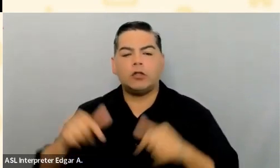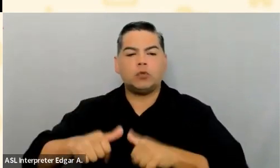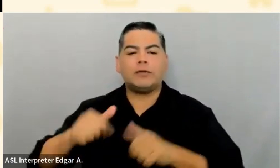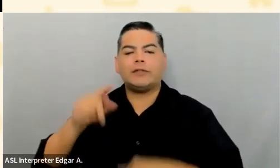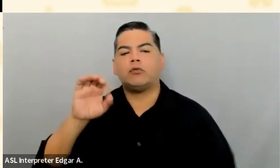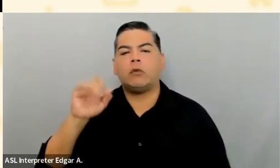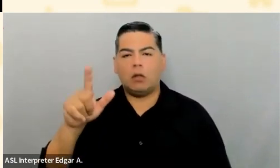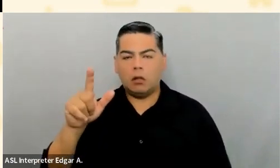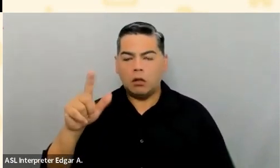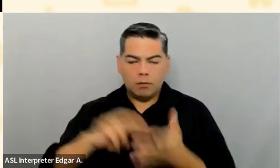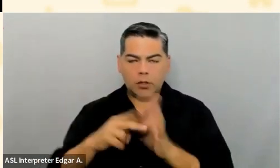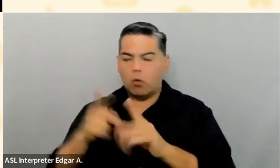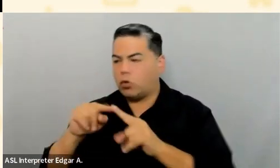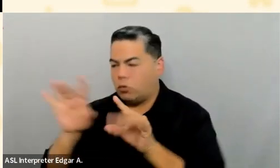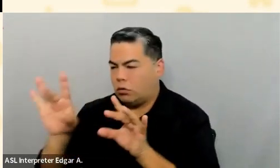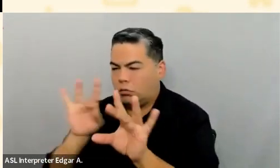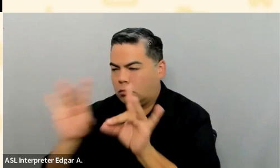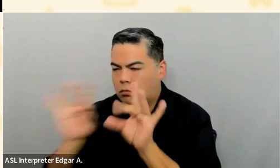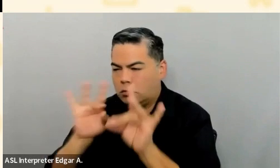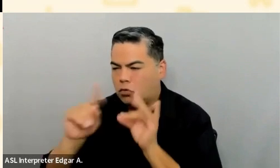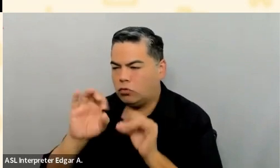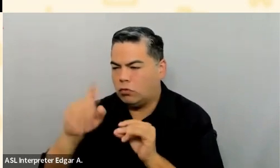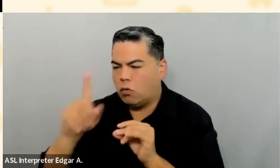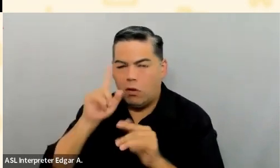cuando estás eligiendo la herramienta, ¿te permite crear contenido accesible?